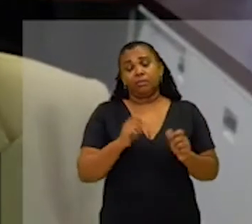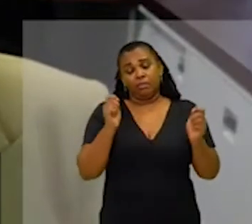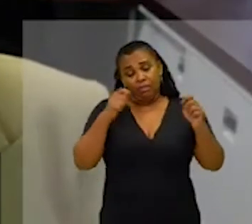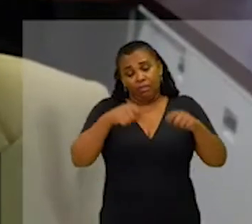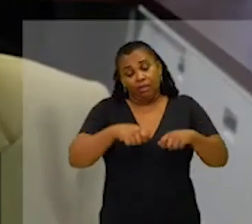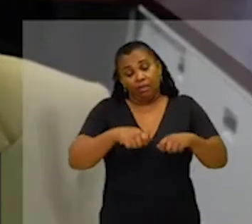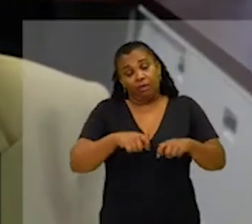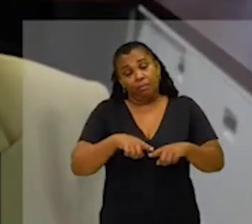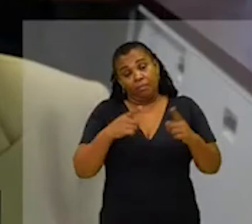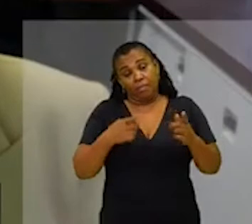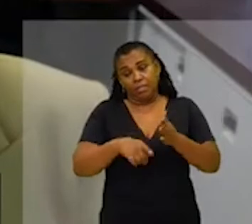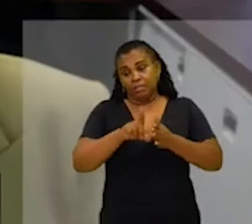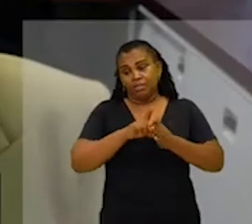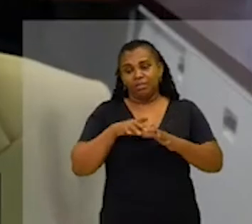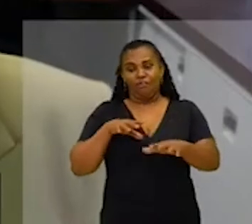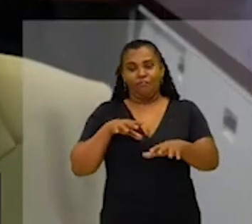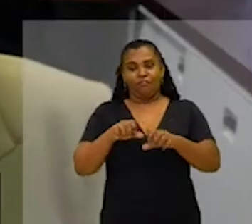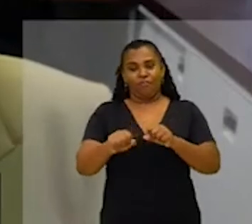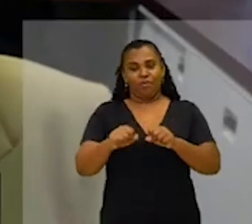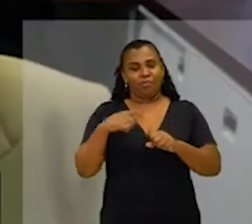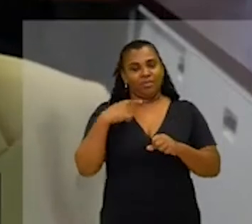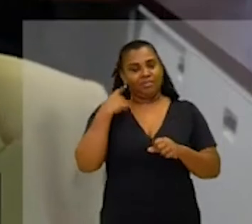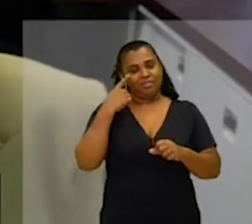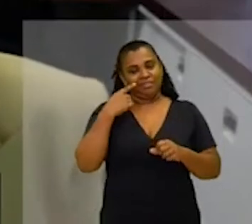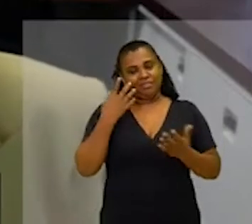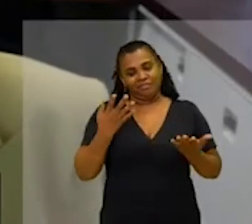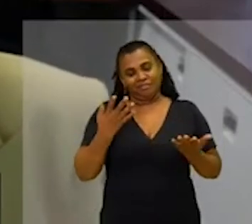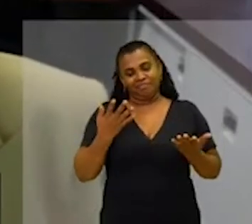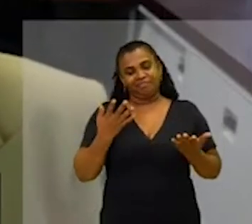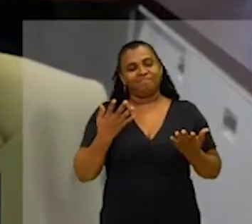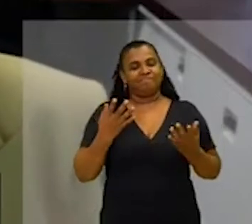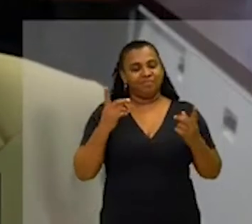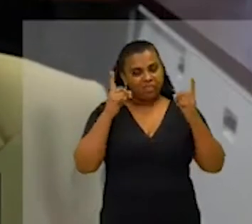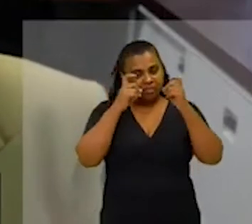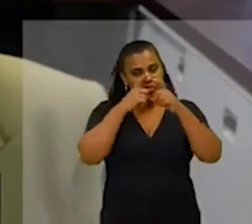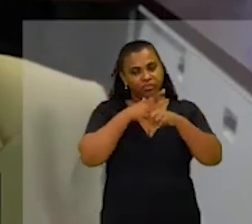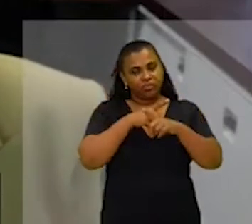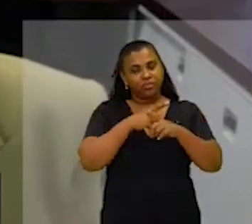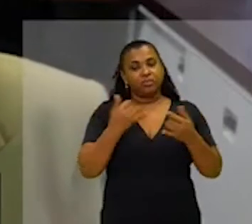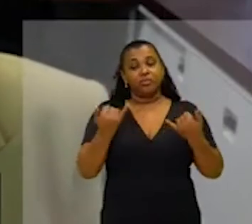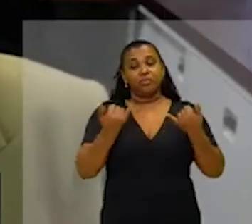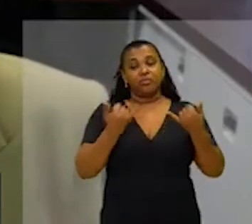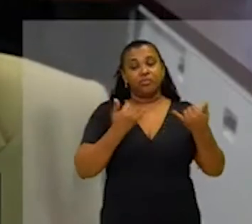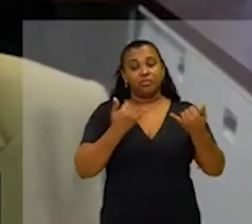que fazer um curso de direito pela apresentação das informações a estação principal para pegar o